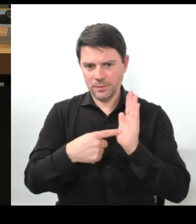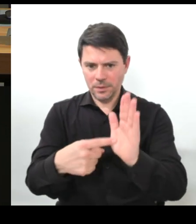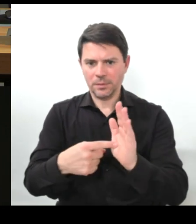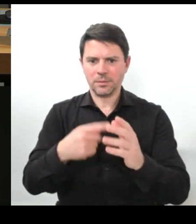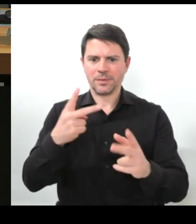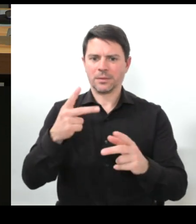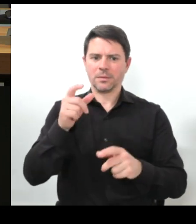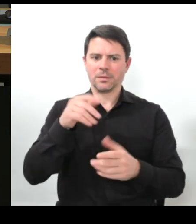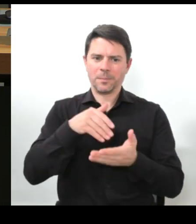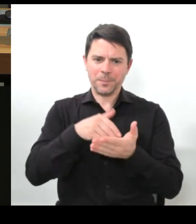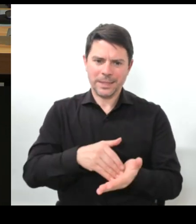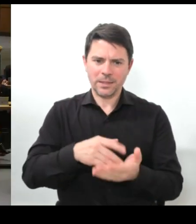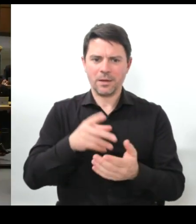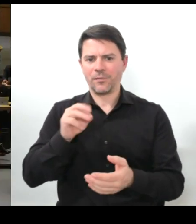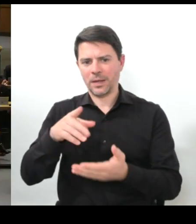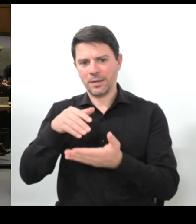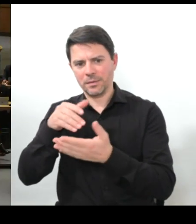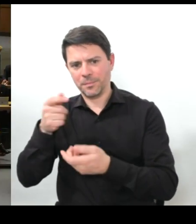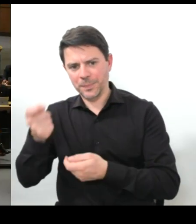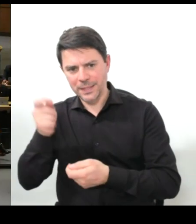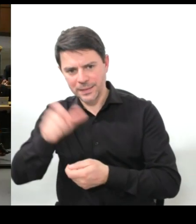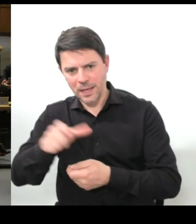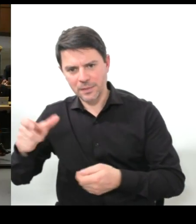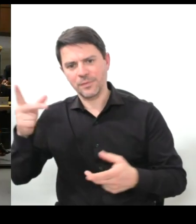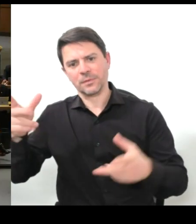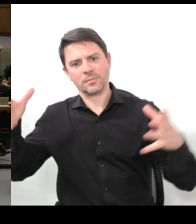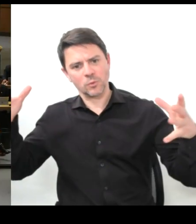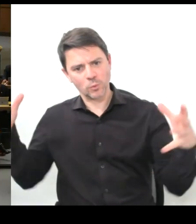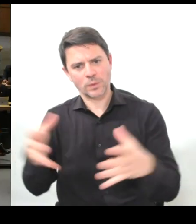deswegen stimmt die CDU dem auch sehr gerne zu. Danke schön. (Beifall) (Rednerwechsel)